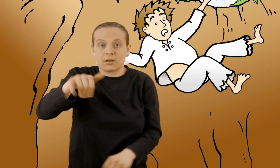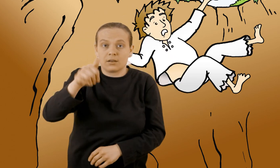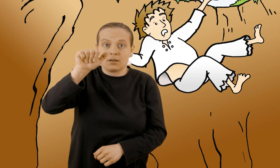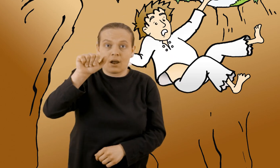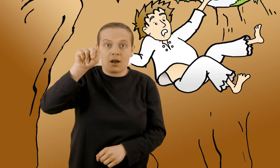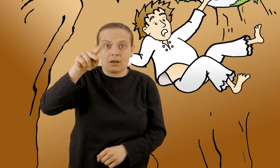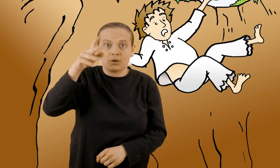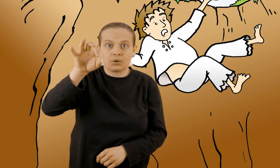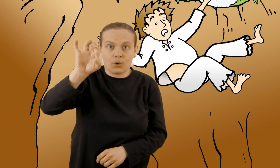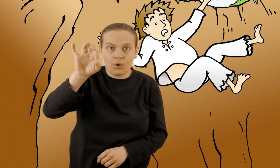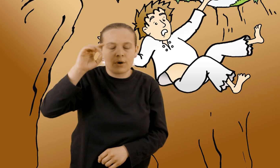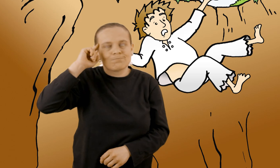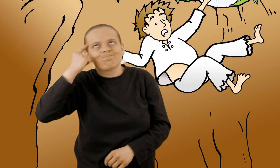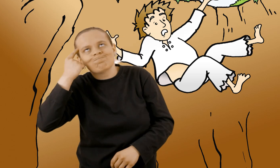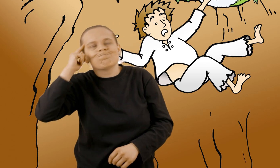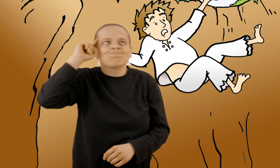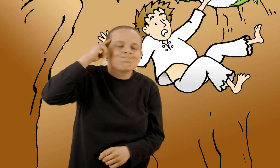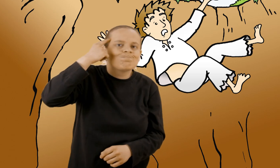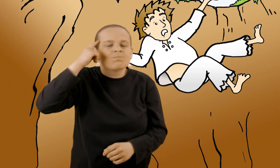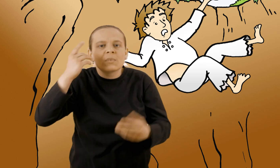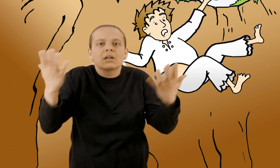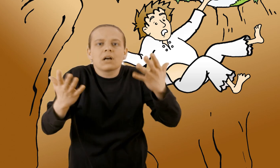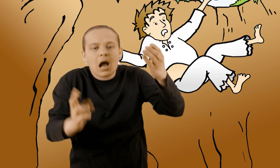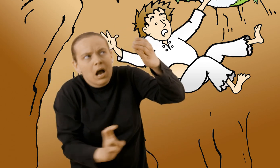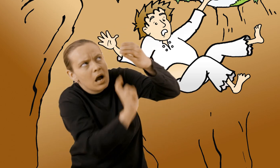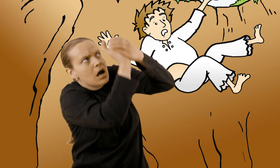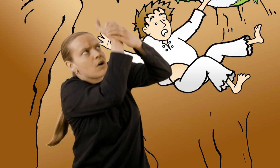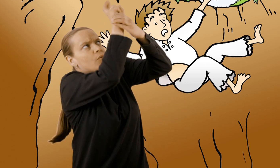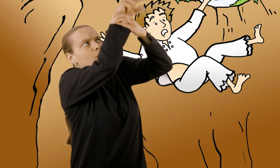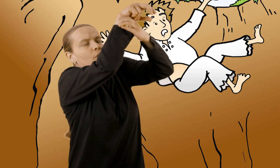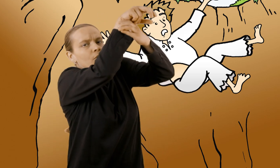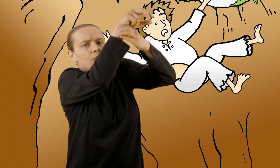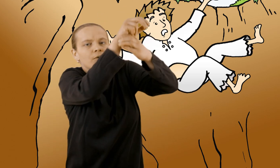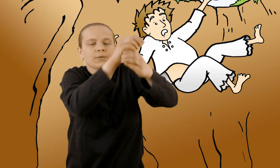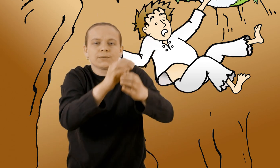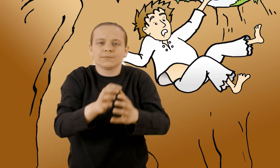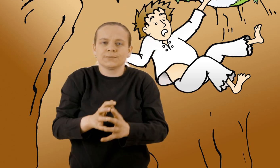Janko (J-A-N-K-O) stade razmišljati kako će se izvući van.